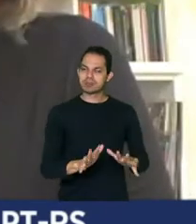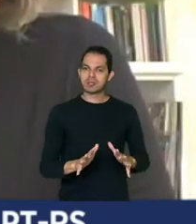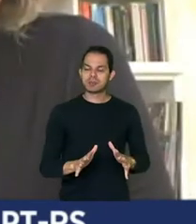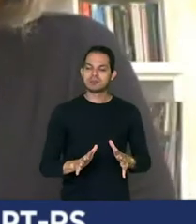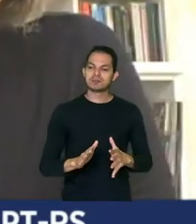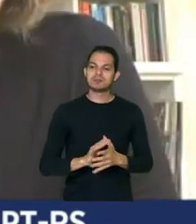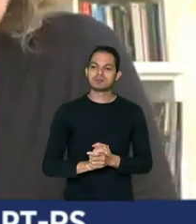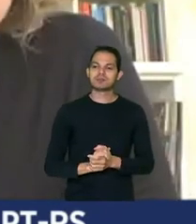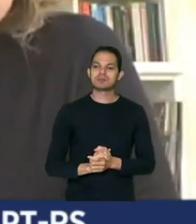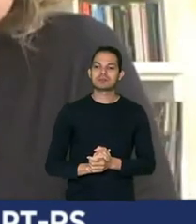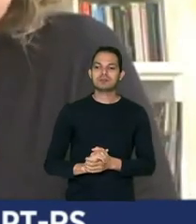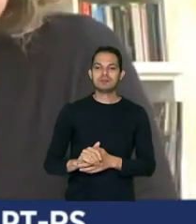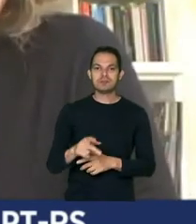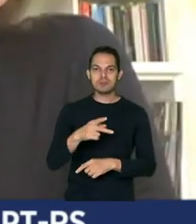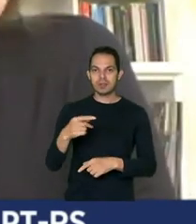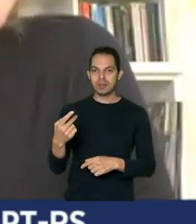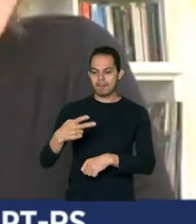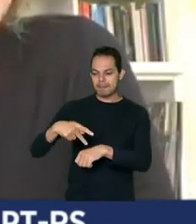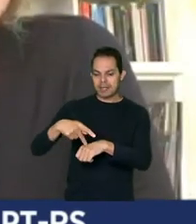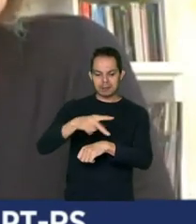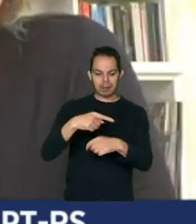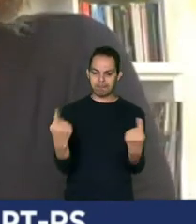ATAQUES ARMADOS, CONTRA TODA A FORMA DE ABORDAGEM ARMADA DE UM PAÍS CONTRA O OUTRO. O